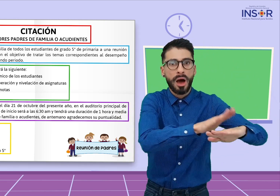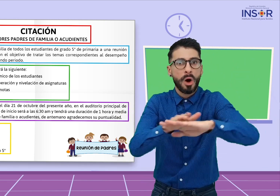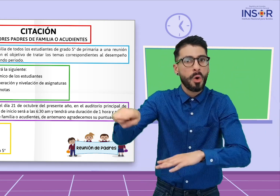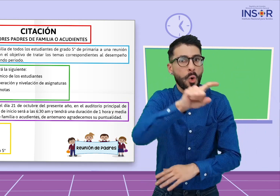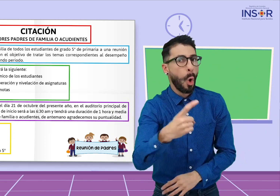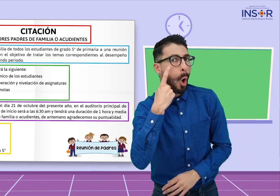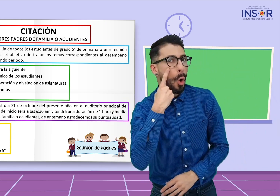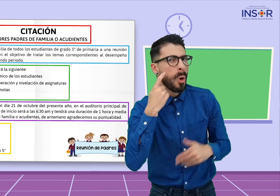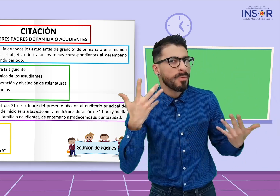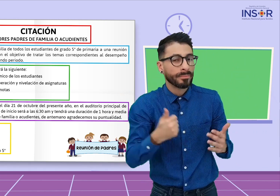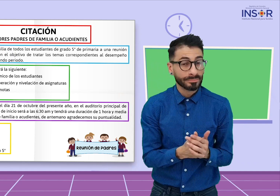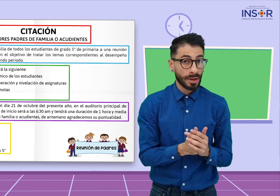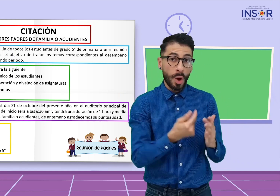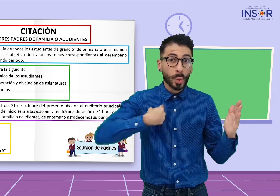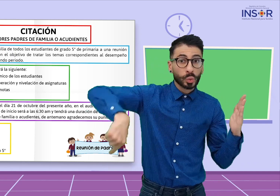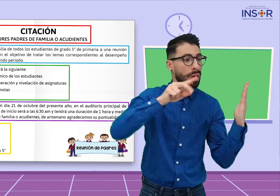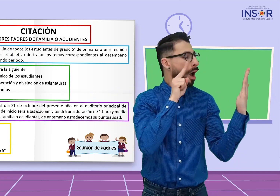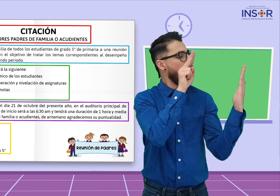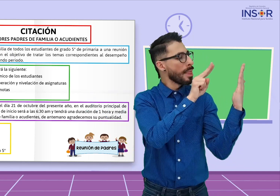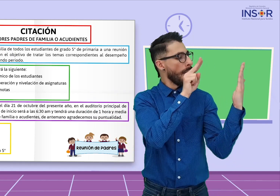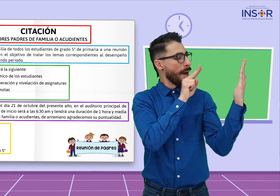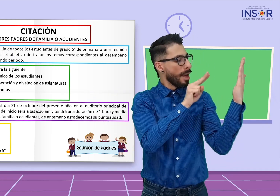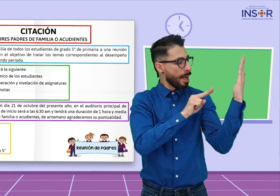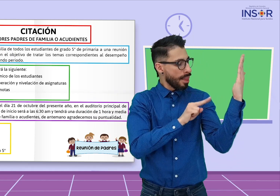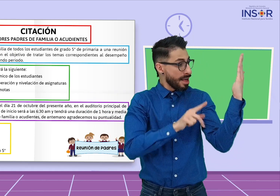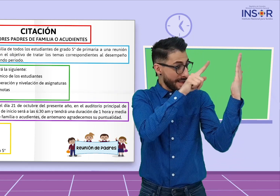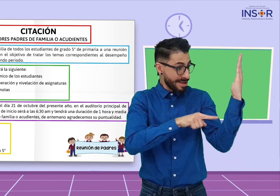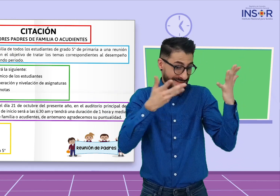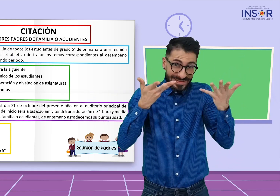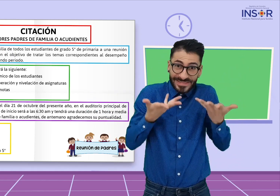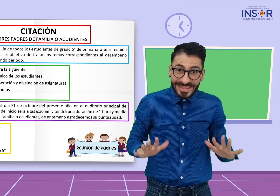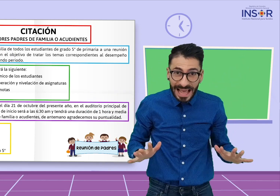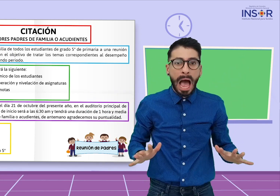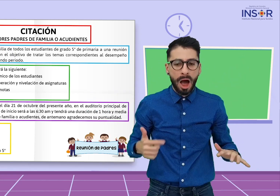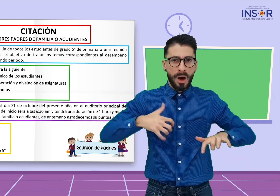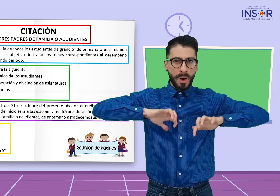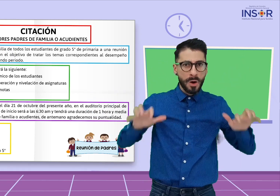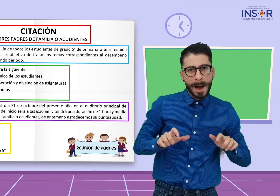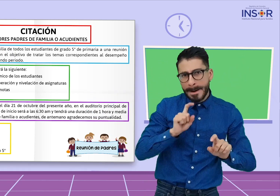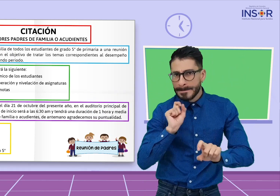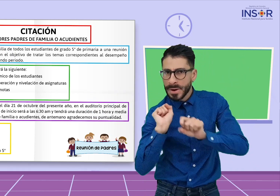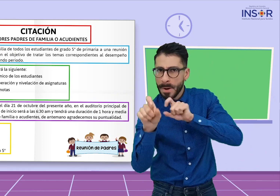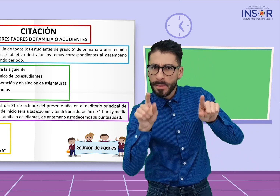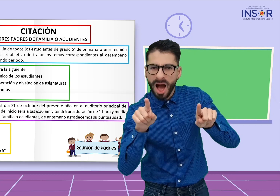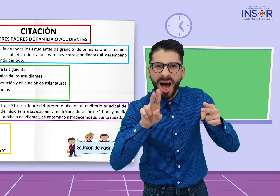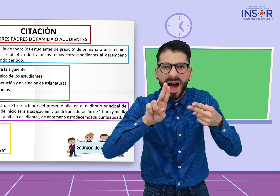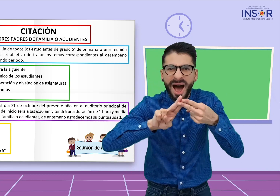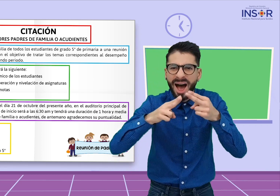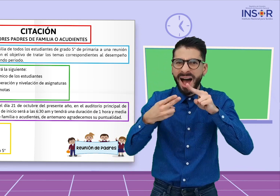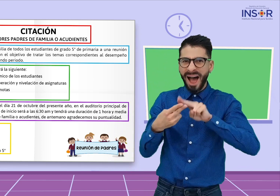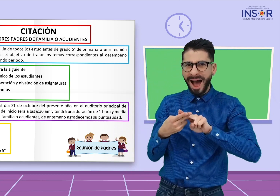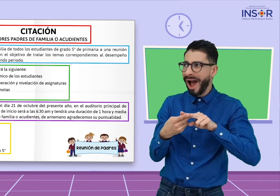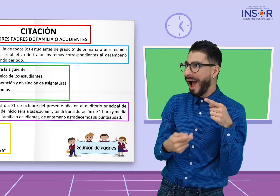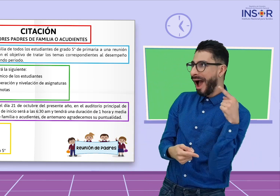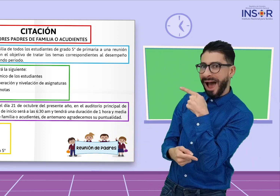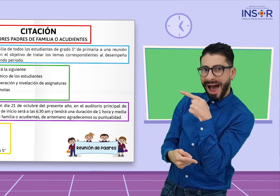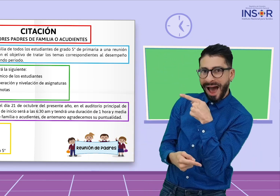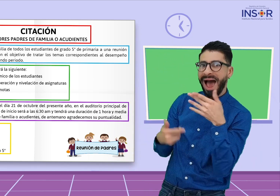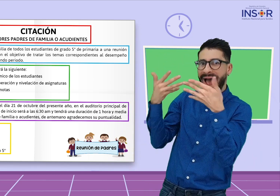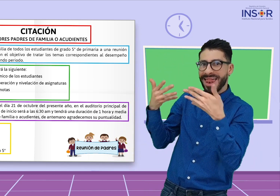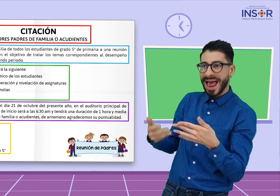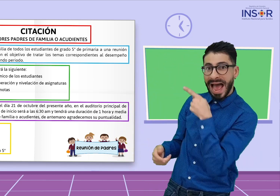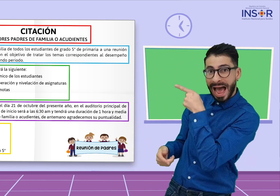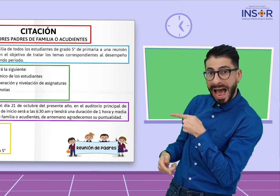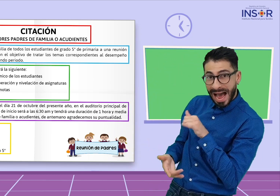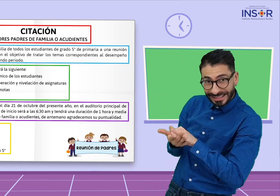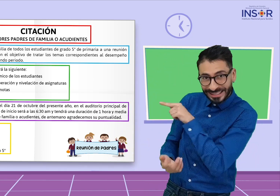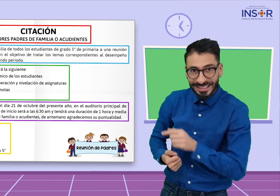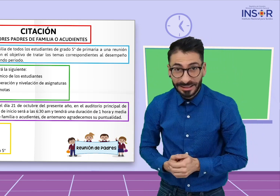Tengan en cuenta que, al finalizar la lectura, les haré preguntas relacionadas con cada una de las partes del texto.